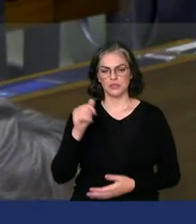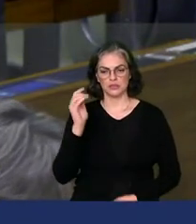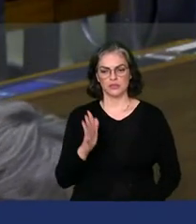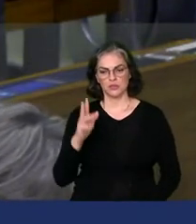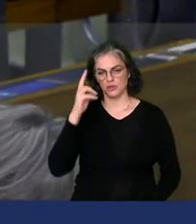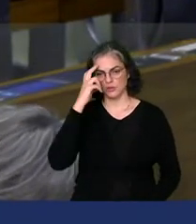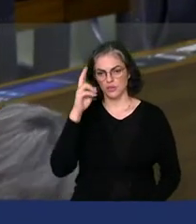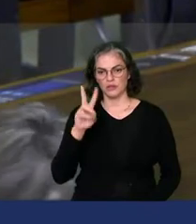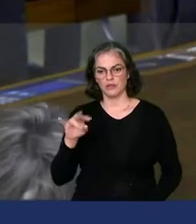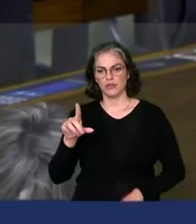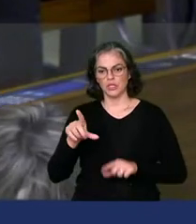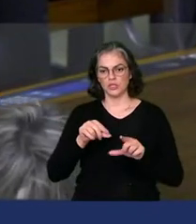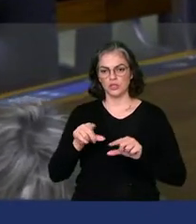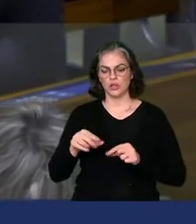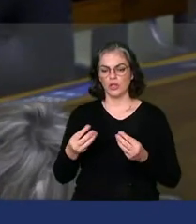ESPECIAL DE CULTURA DEFINIRÁ AS DIRETRIZES A SEREM ADOTADAS